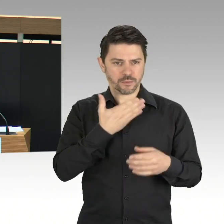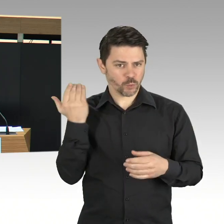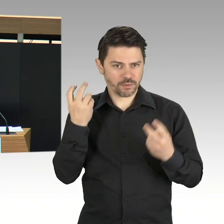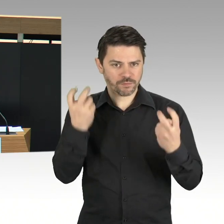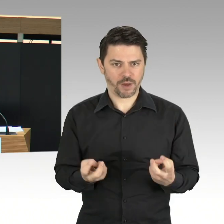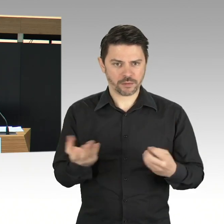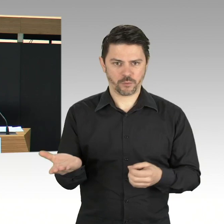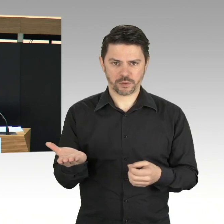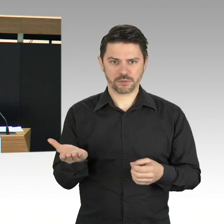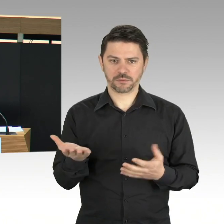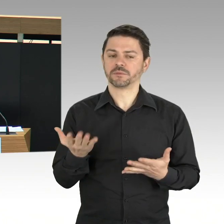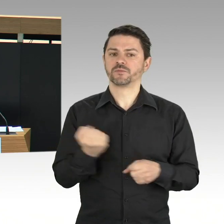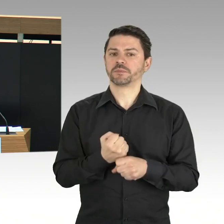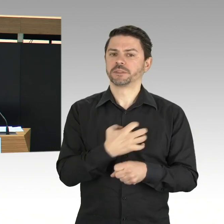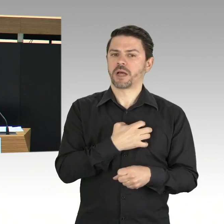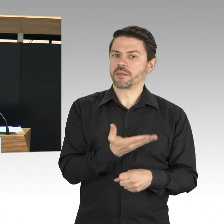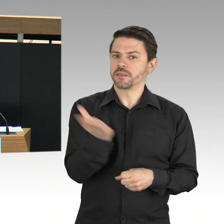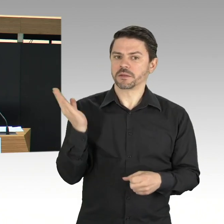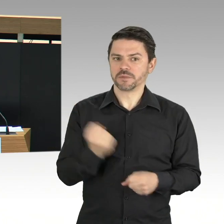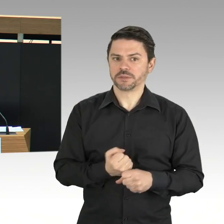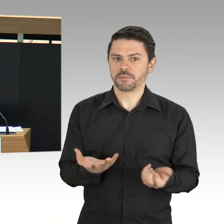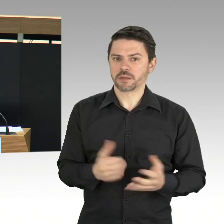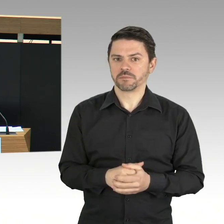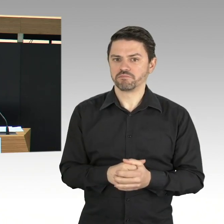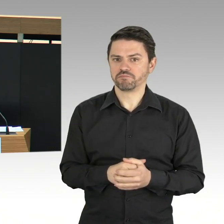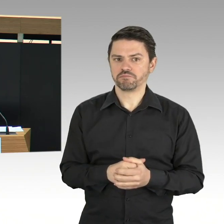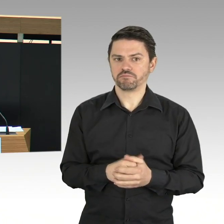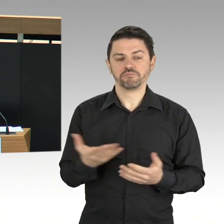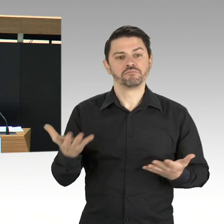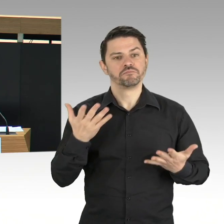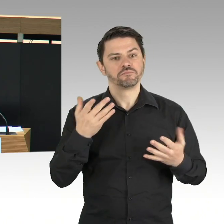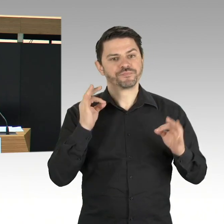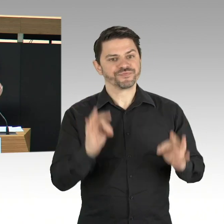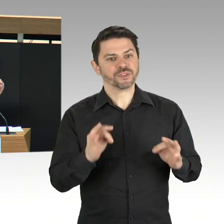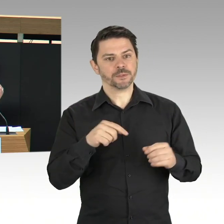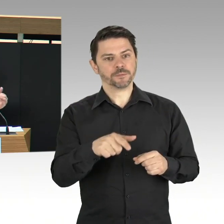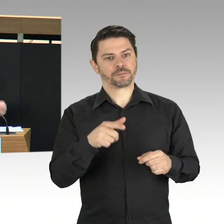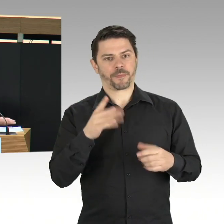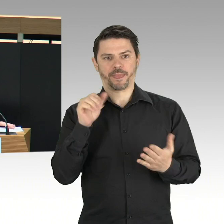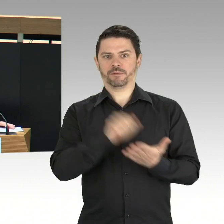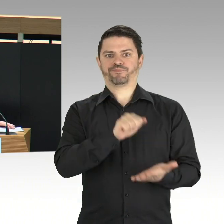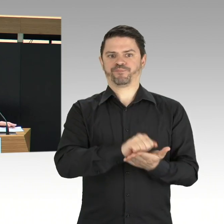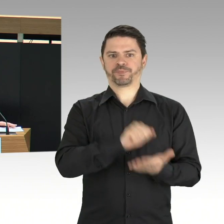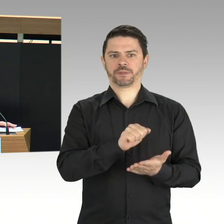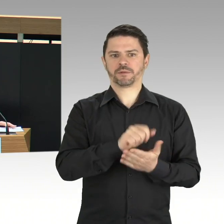oder Gesetze so krasse Lücken aufweisen, dass sie nur symbolisch wirken oder der Mieter sich nicht wehrt, weil er sonst das Risiko eingeht, seine Wohnung zu verlieren.